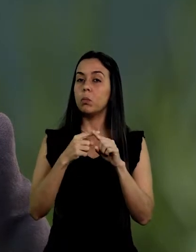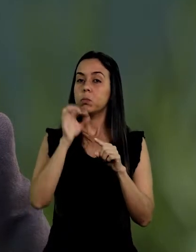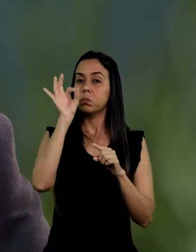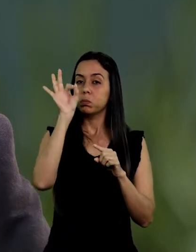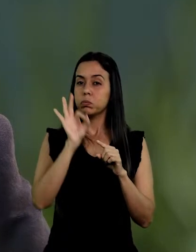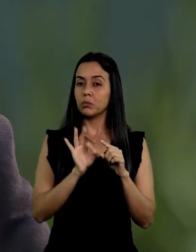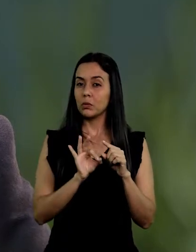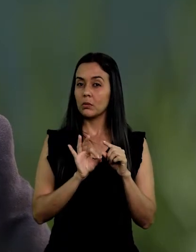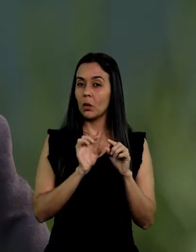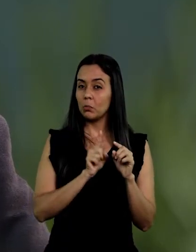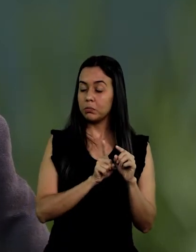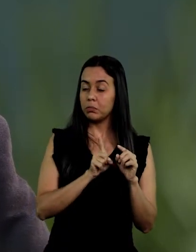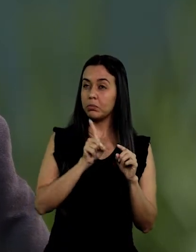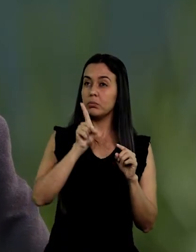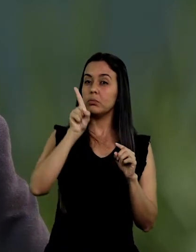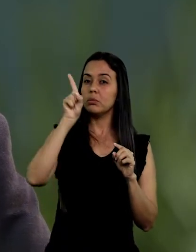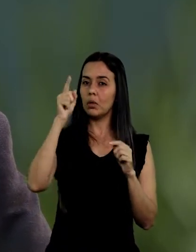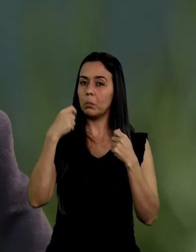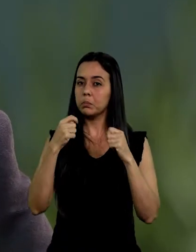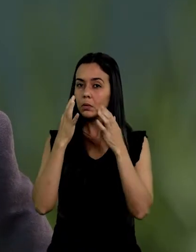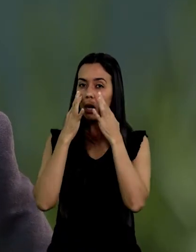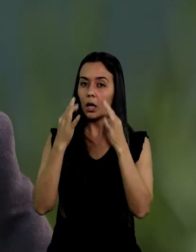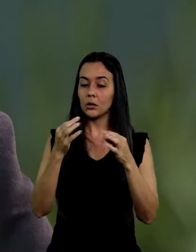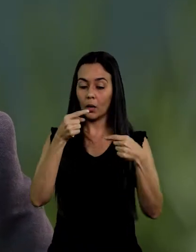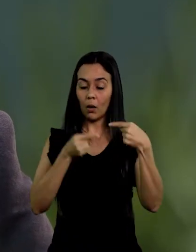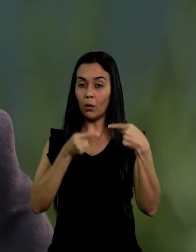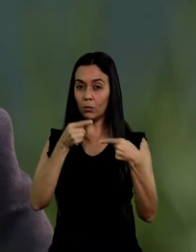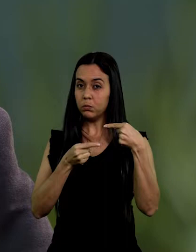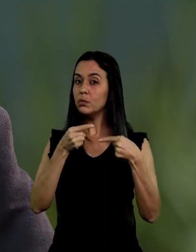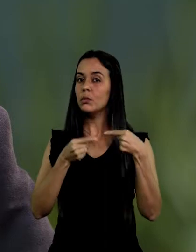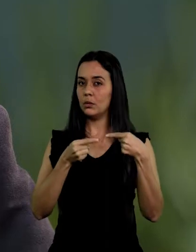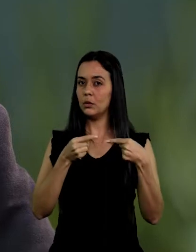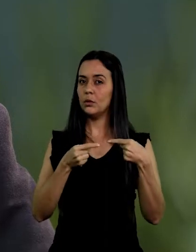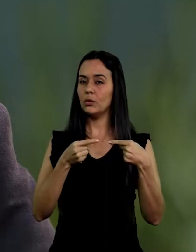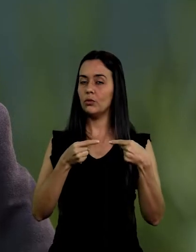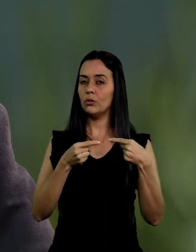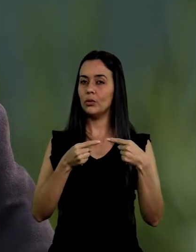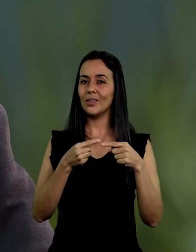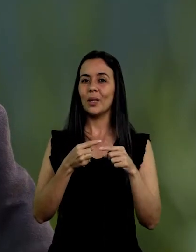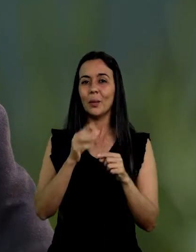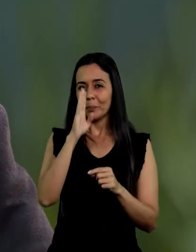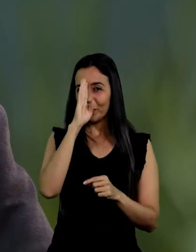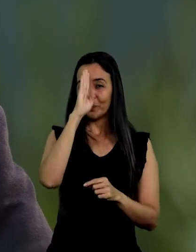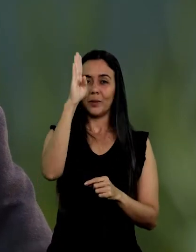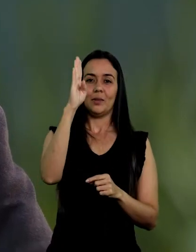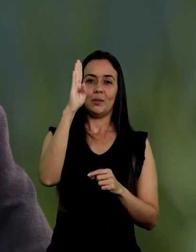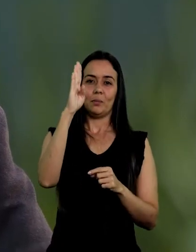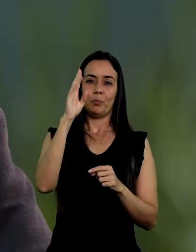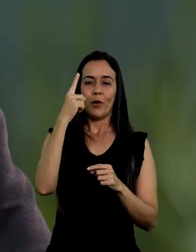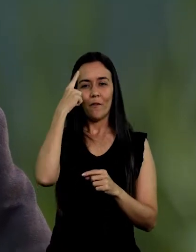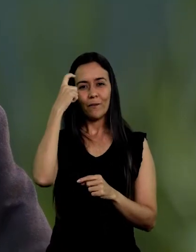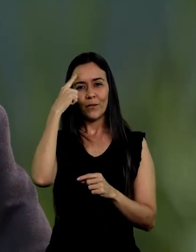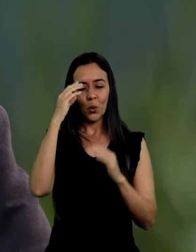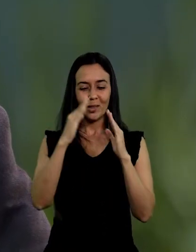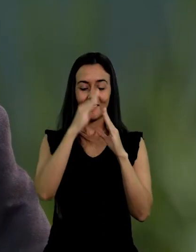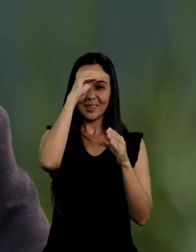política pública, ficar de olho nisso, nessa questão da violência doméstica, porque é uma questão